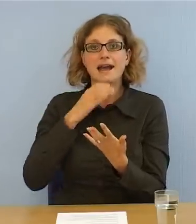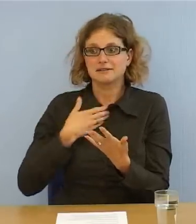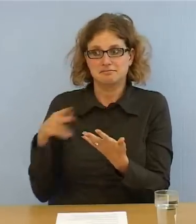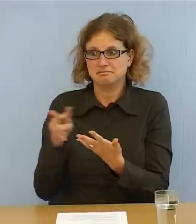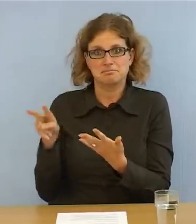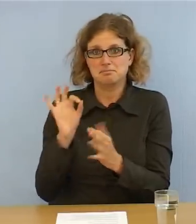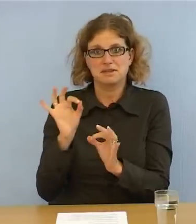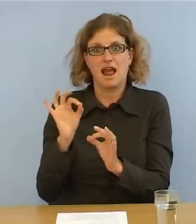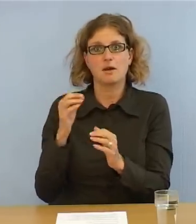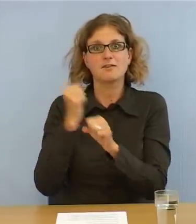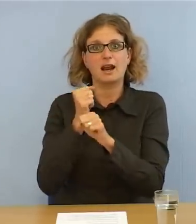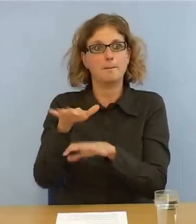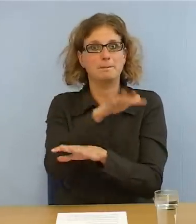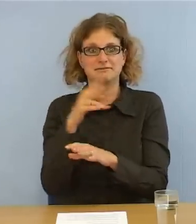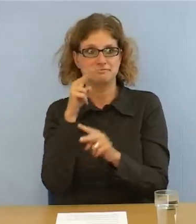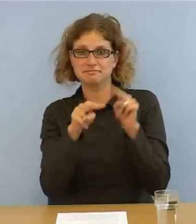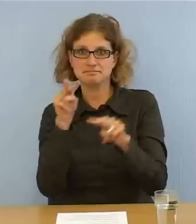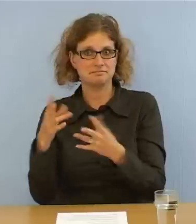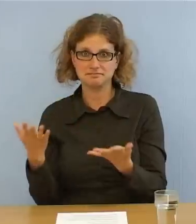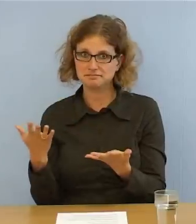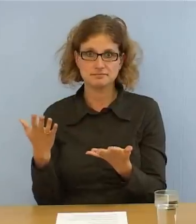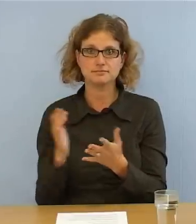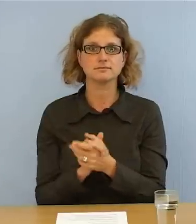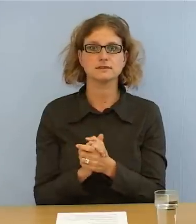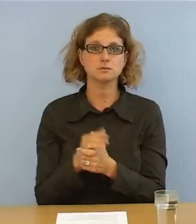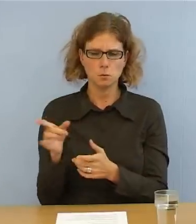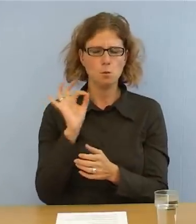geen eigenschappen waar werkgevers op zitten te wachten.